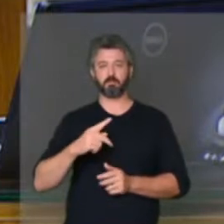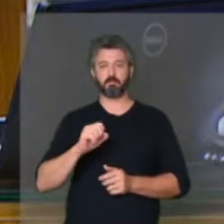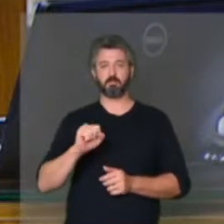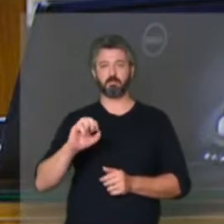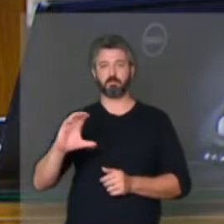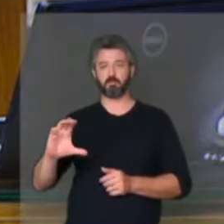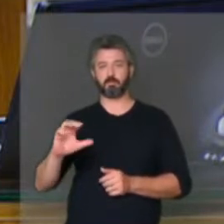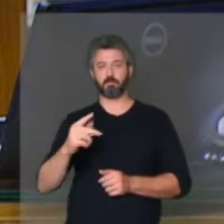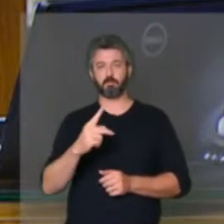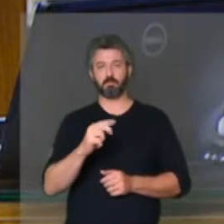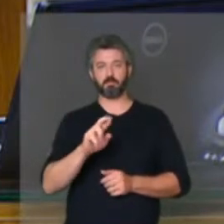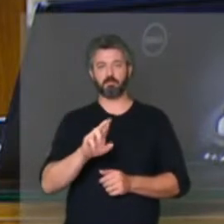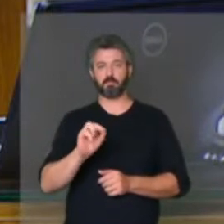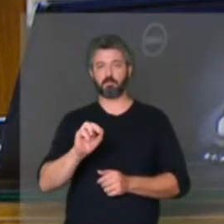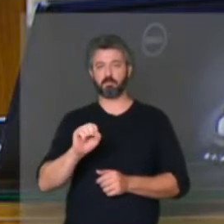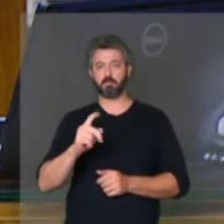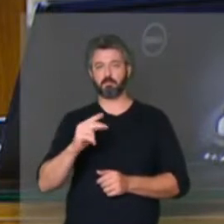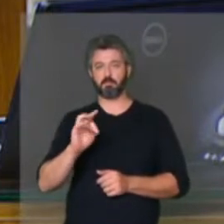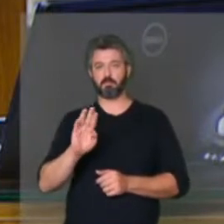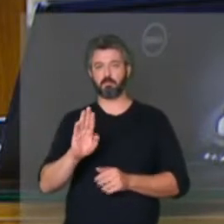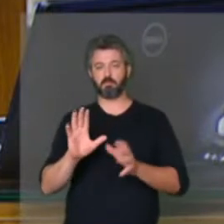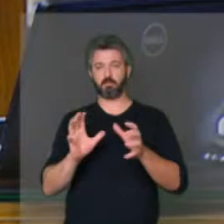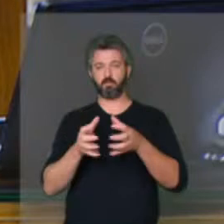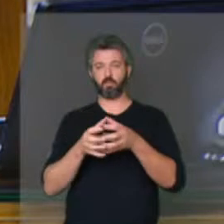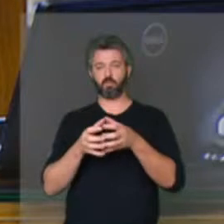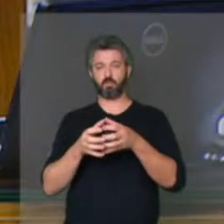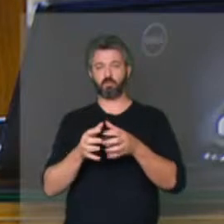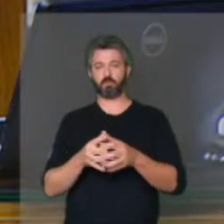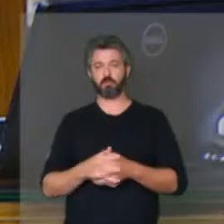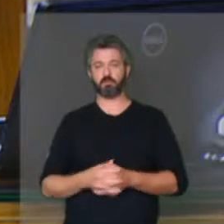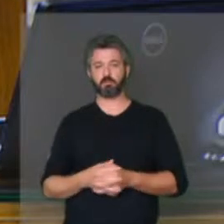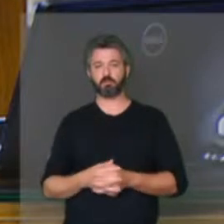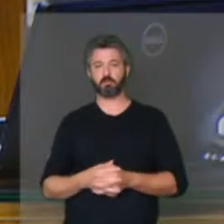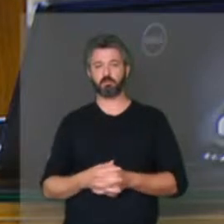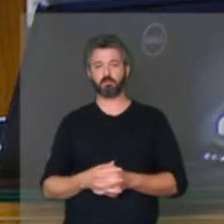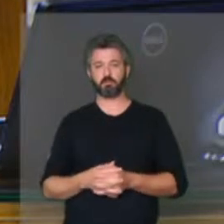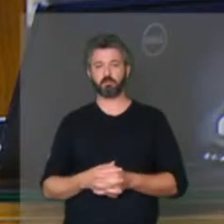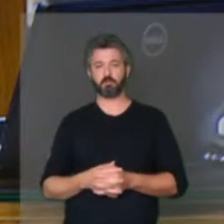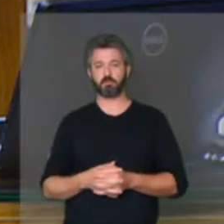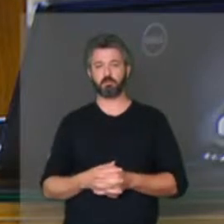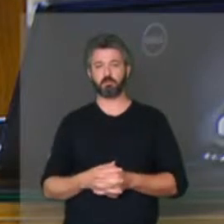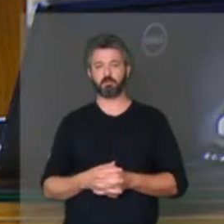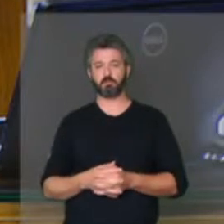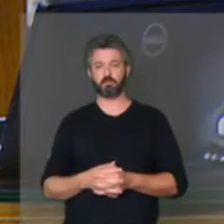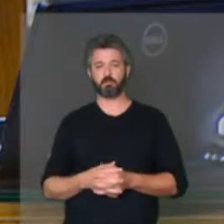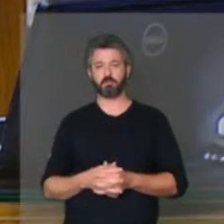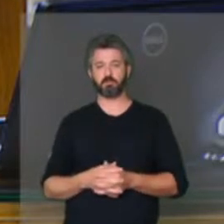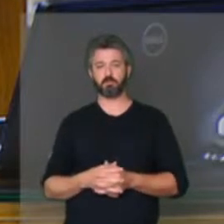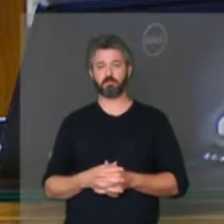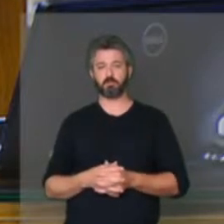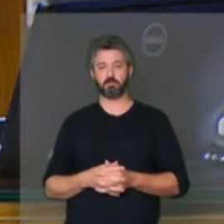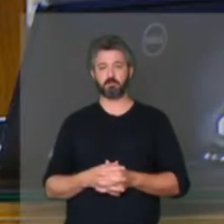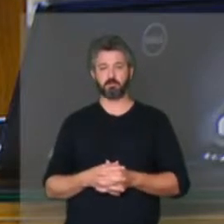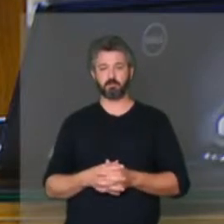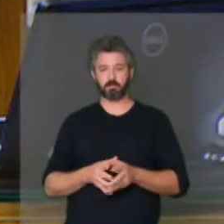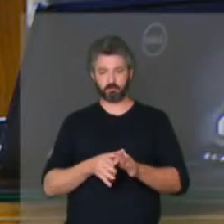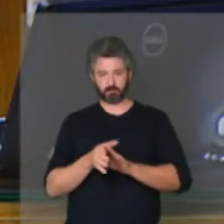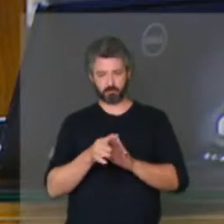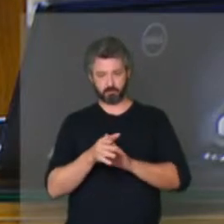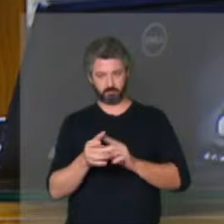PSC, PROS, PTB, O BLOCO, COMO ORIENTA? DEPUTADO QUE VAI ORIENTAR PELO... DEPUTADO OTONI DE PAULA, PELO BLOCO. -- [DEPUTADO]: SENHOR